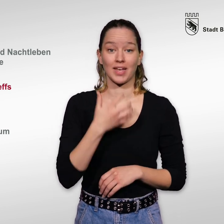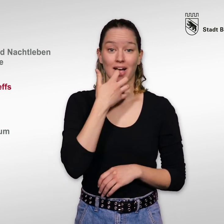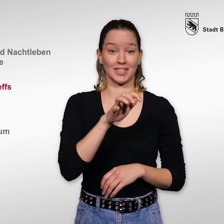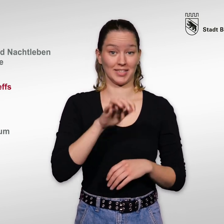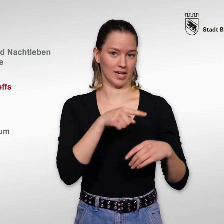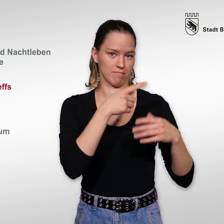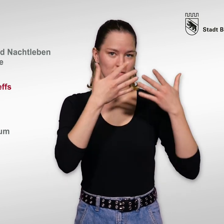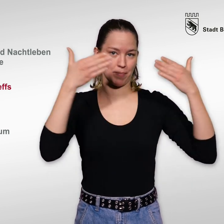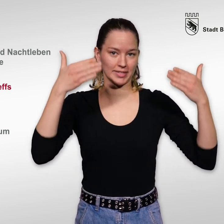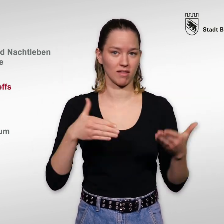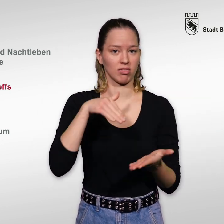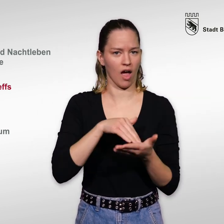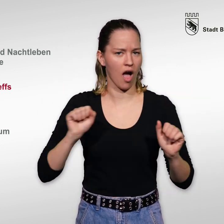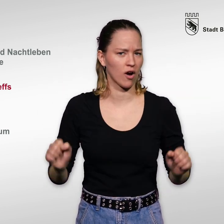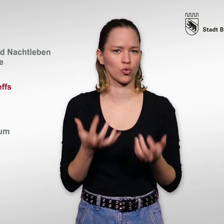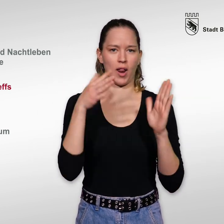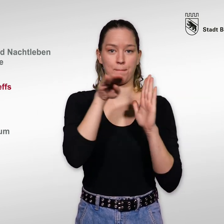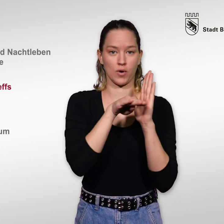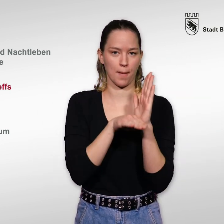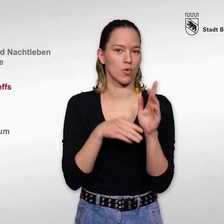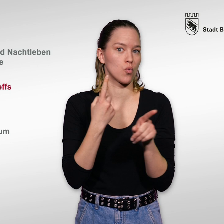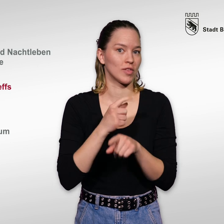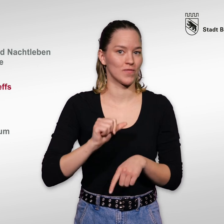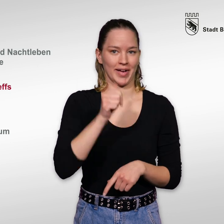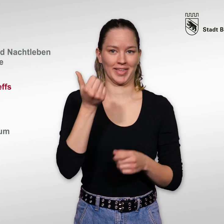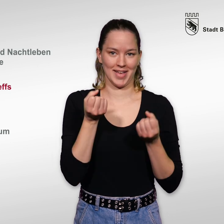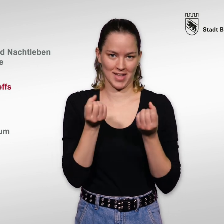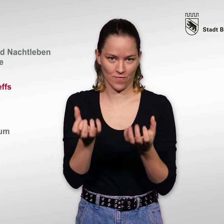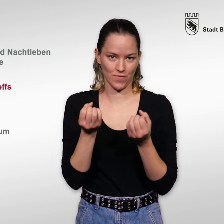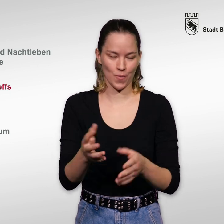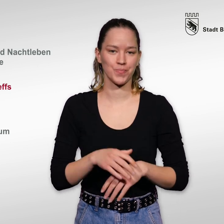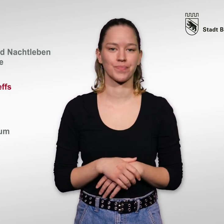Das aktuelle Programm und wichtige Infos stehen auf